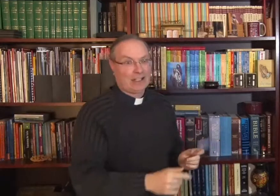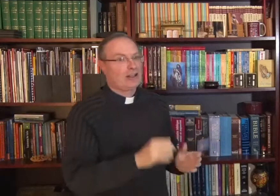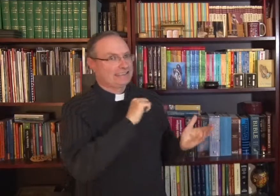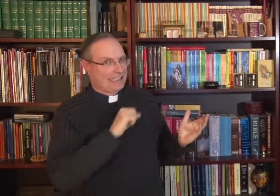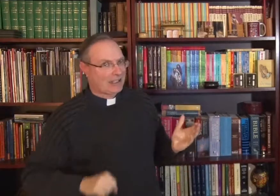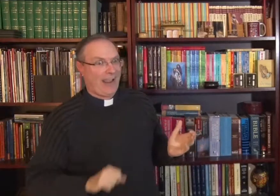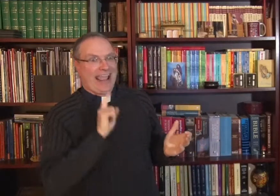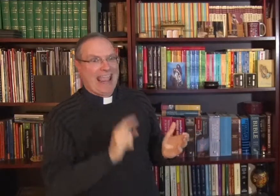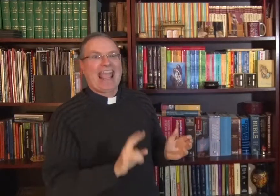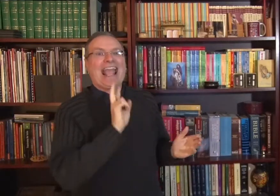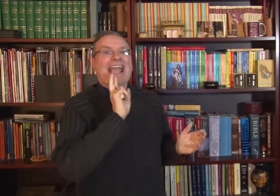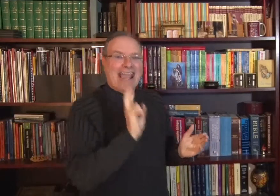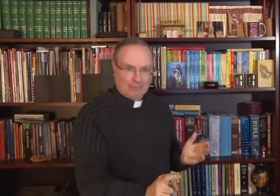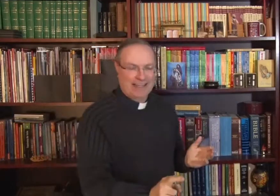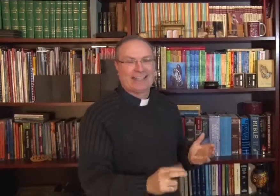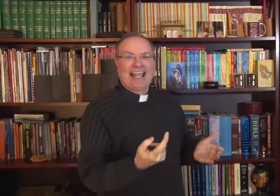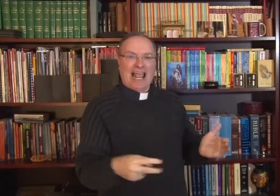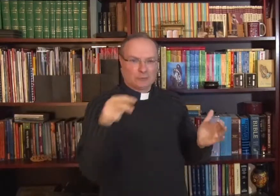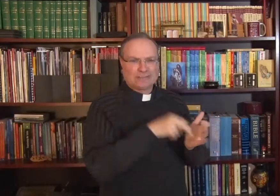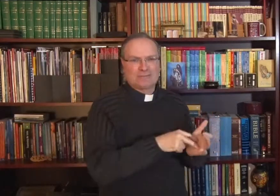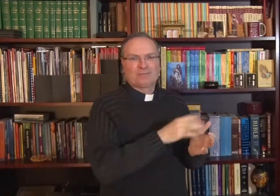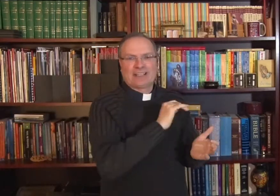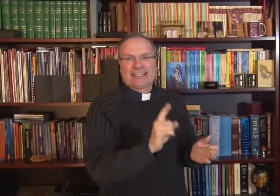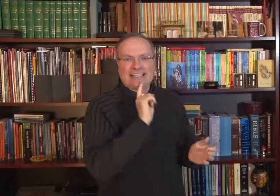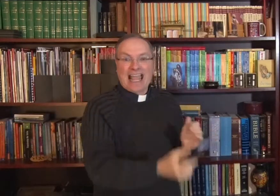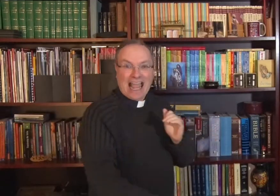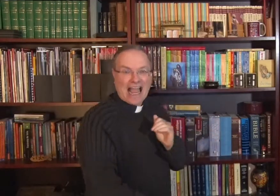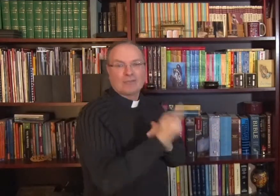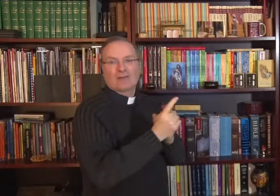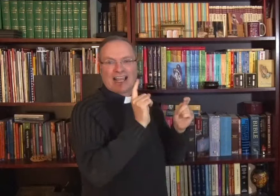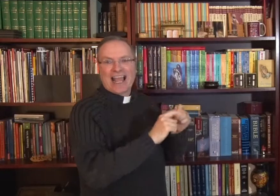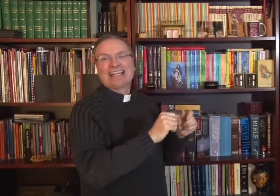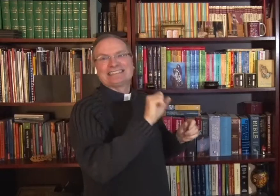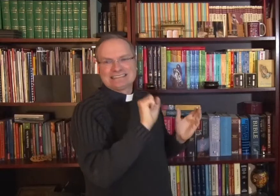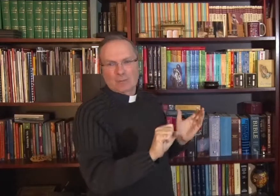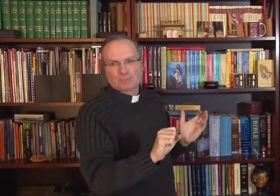«Le Seigneur est réellement ressuscité et il est apparu à Simon.»